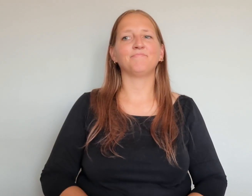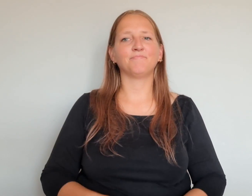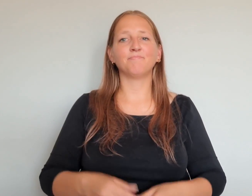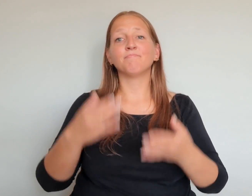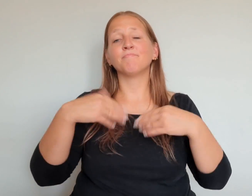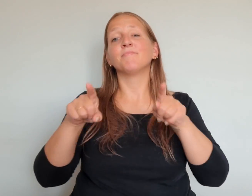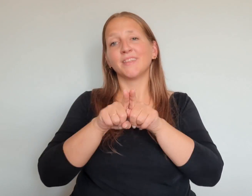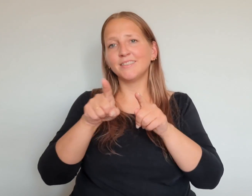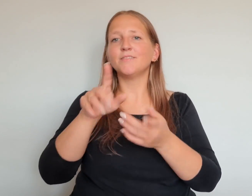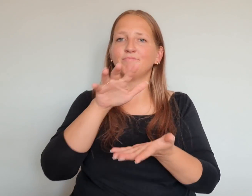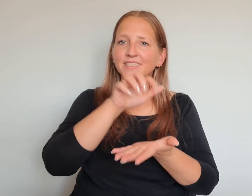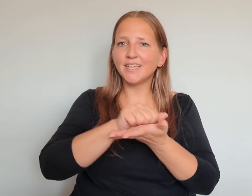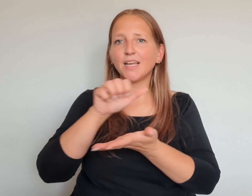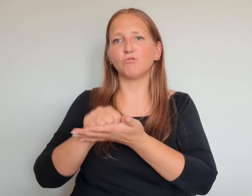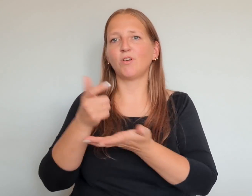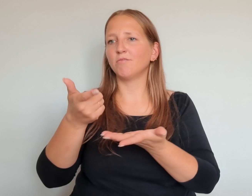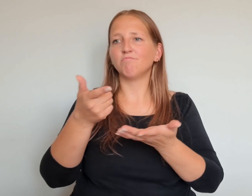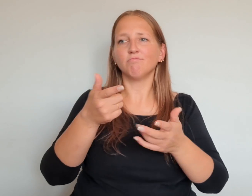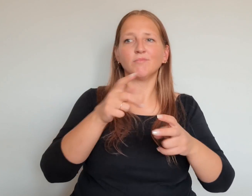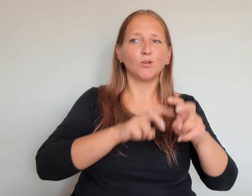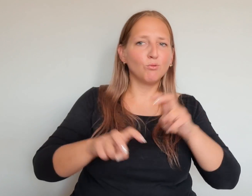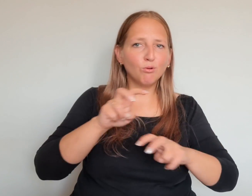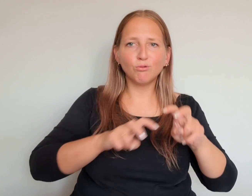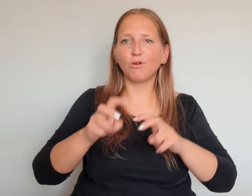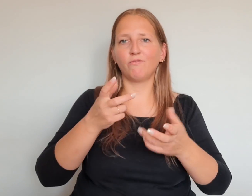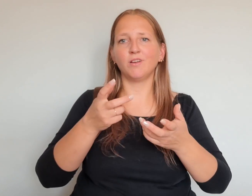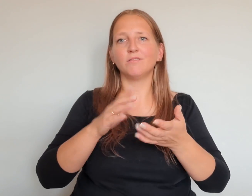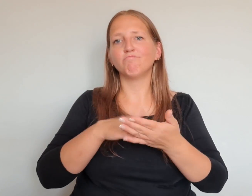a także zajęcia ruchowe: